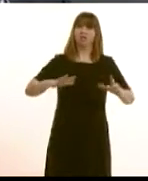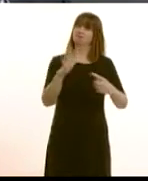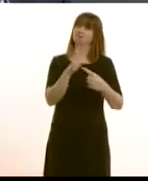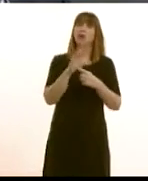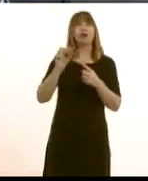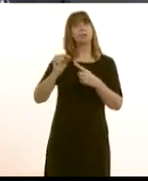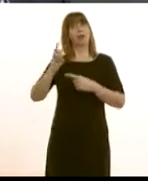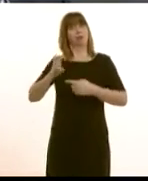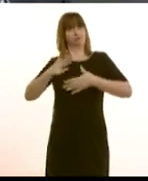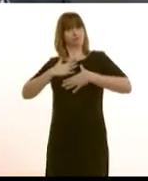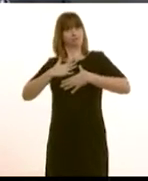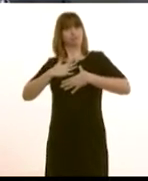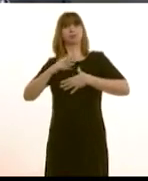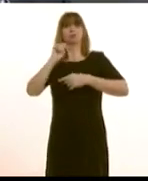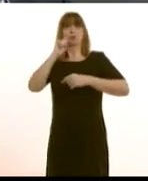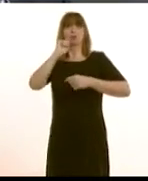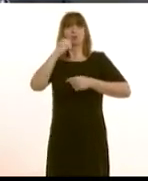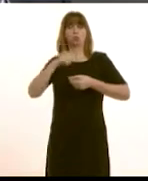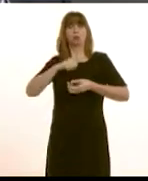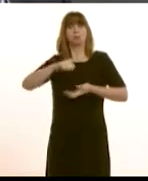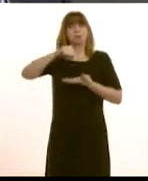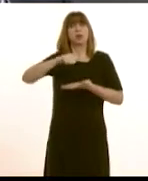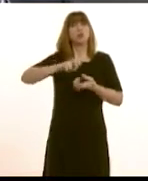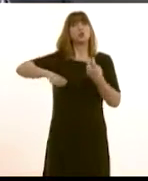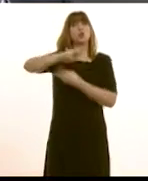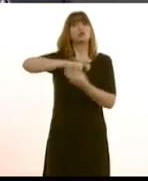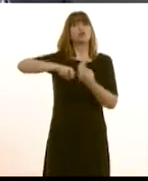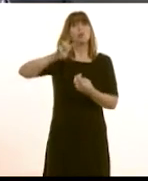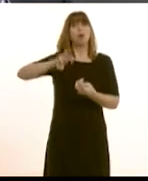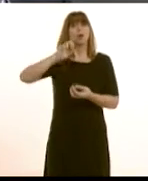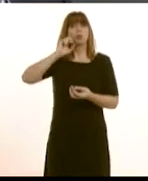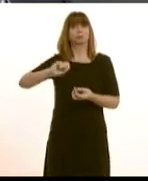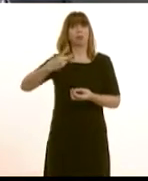ar gyfer twristiaeth yng Nghymru ac y byddem niín rhoi pwyslais arbennig ar dwristiaeth